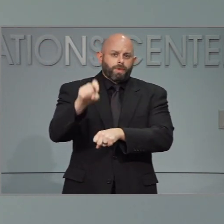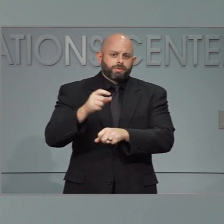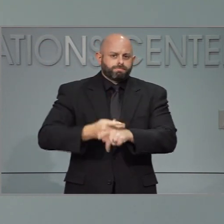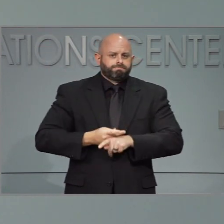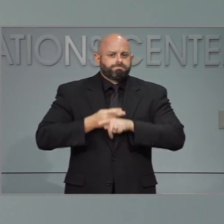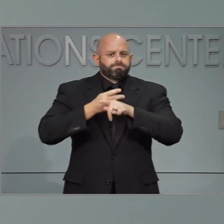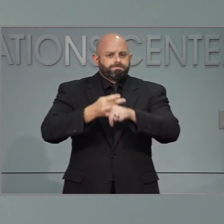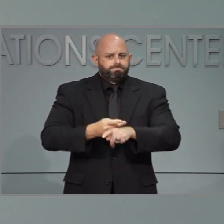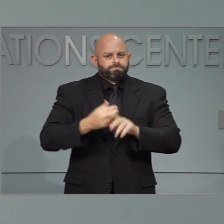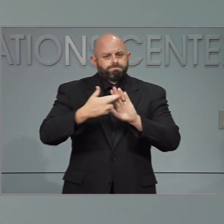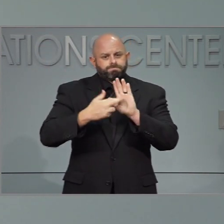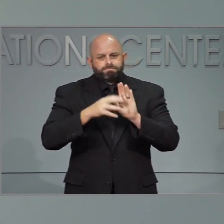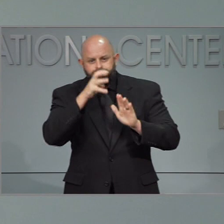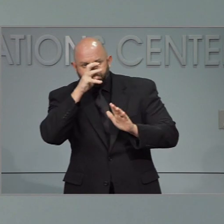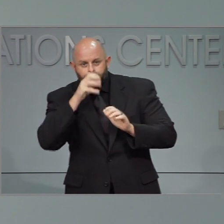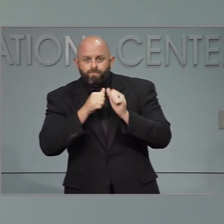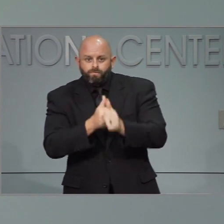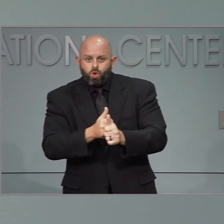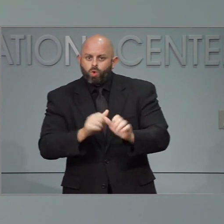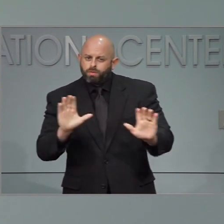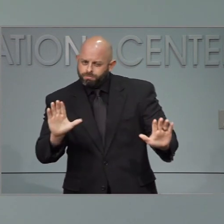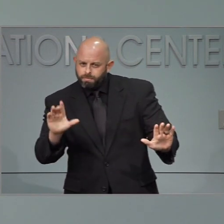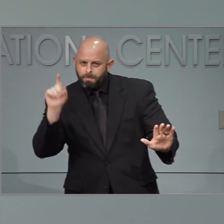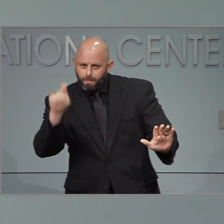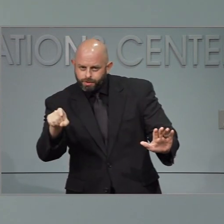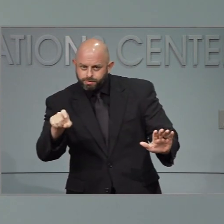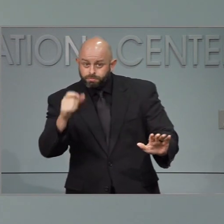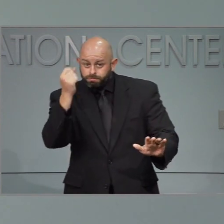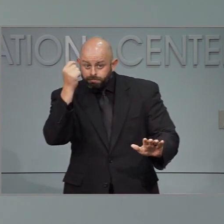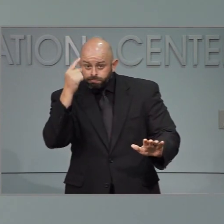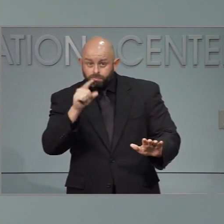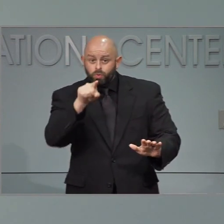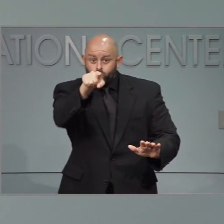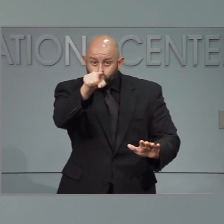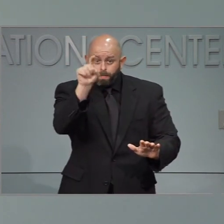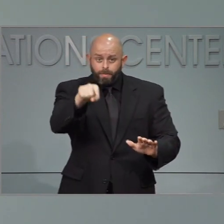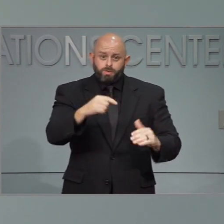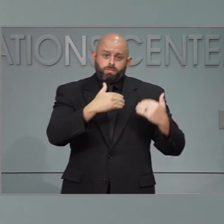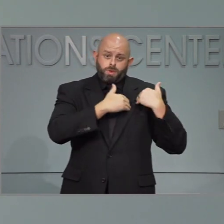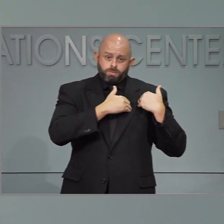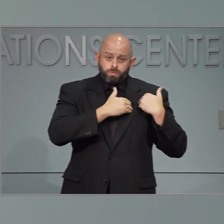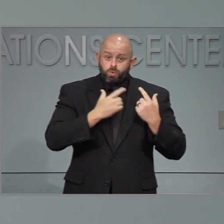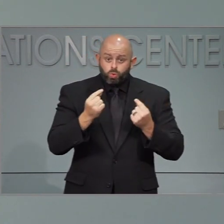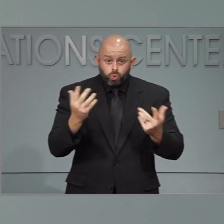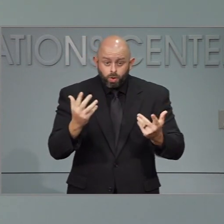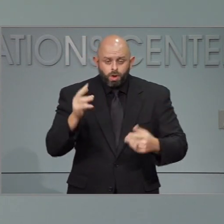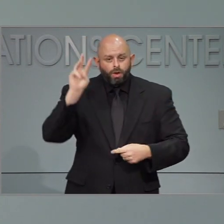haciendo el trabajo tan algo que estamos haciendo quiero que todo mundo se conozca qué puede aportar algo.